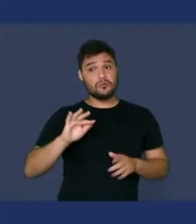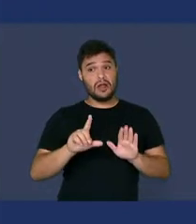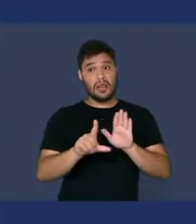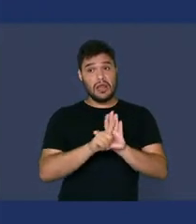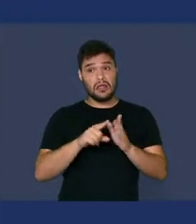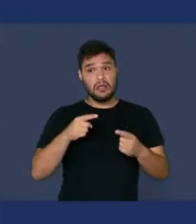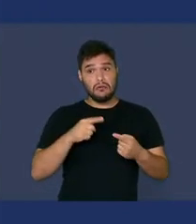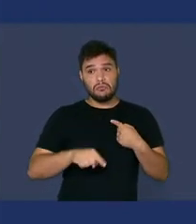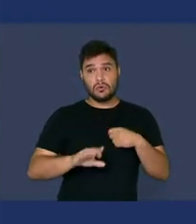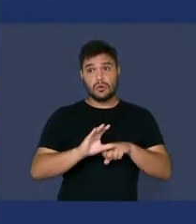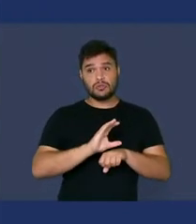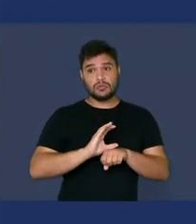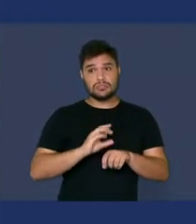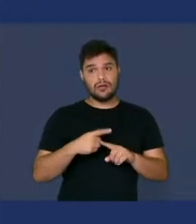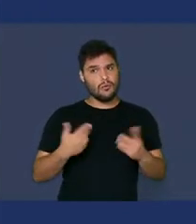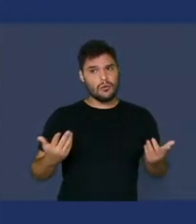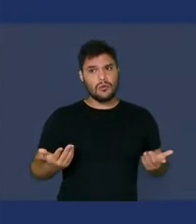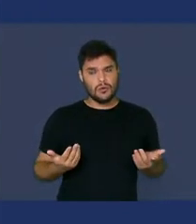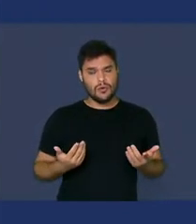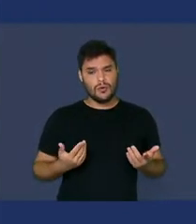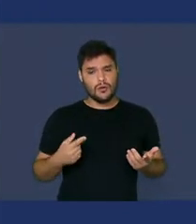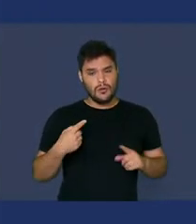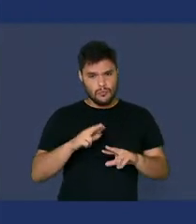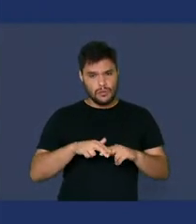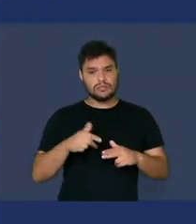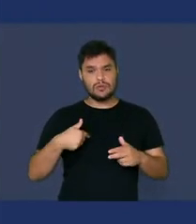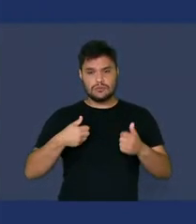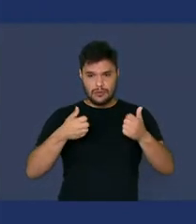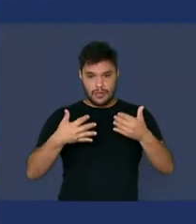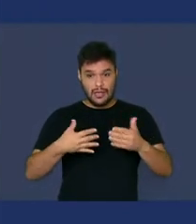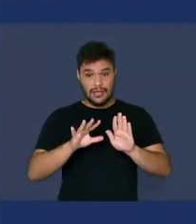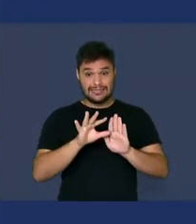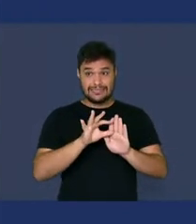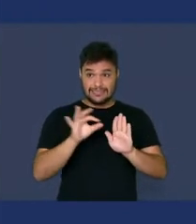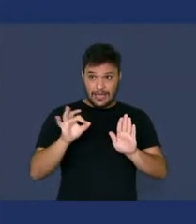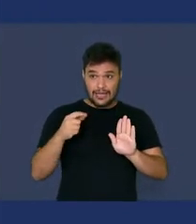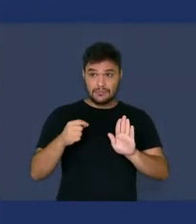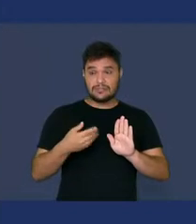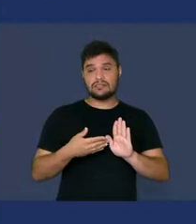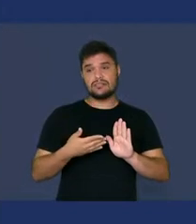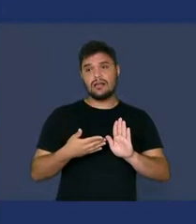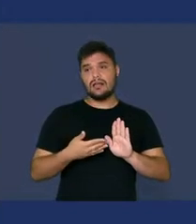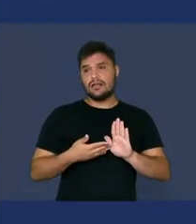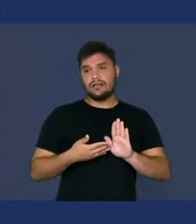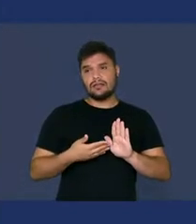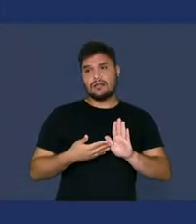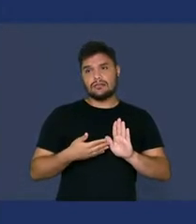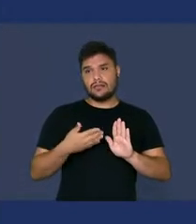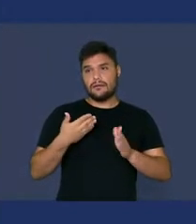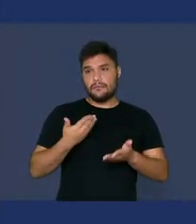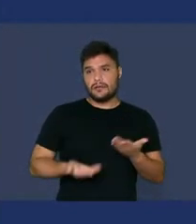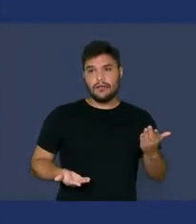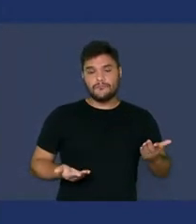COMPLETAMENTE DESNECESSÁRIO, DESCABIDO E PARA DETERMINAR A LEI INCONSTITUCIONAL, PELAS RAZÕES QUE EU ACABEI DE EXPOR